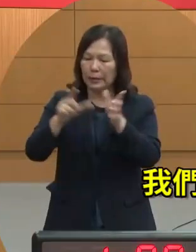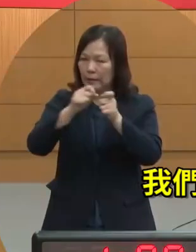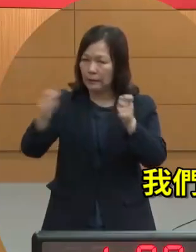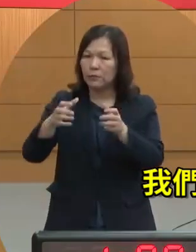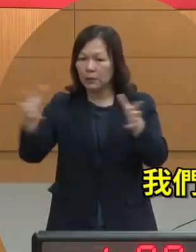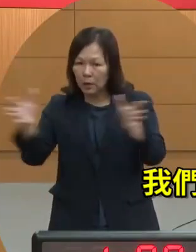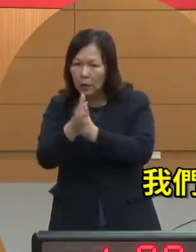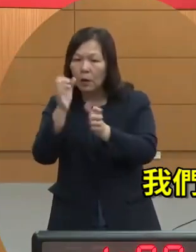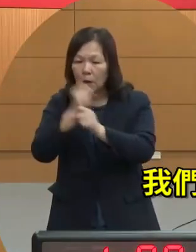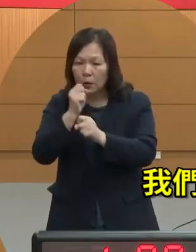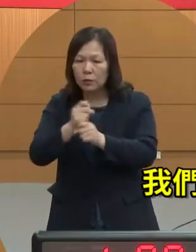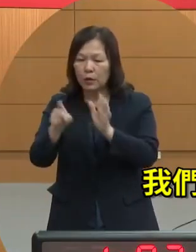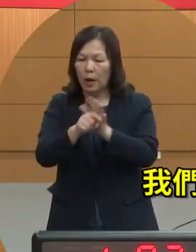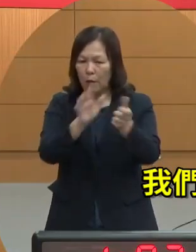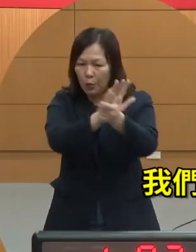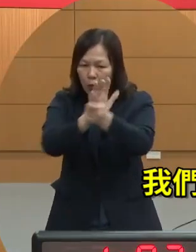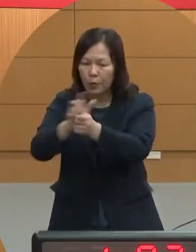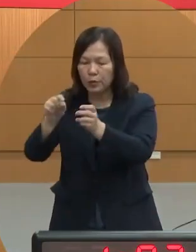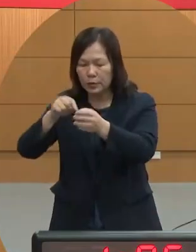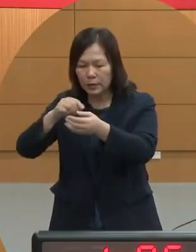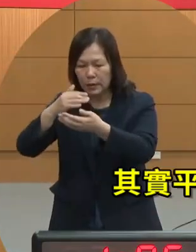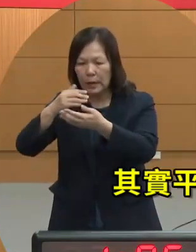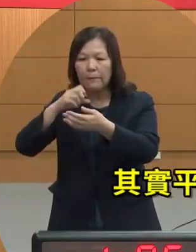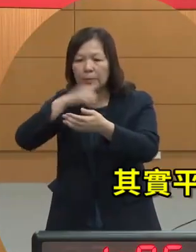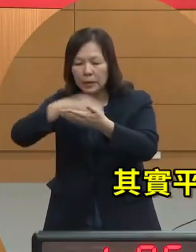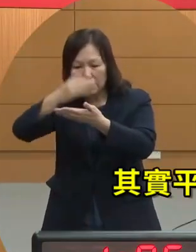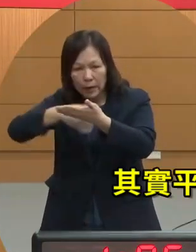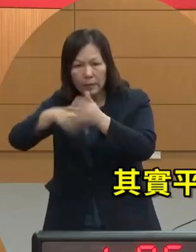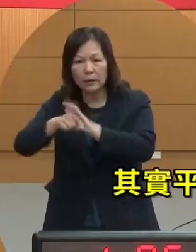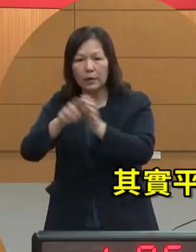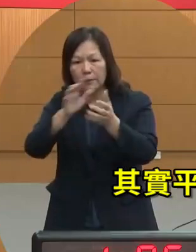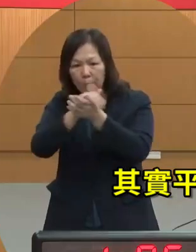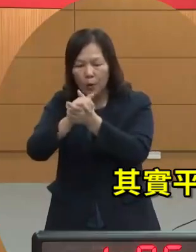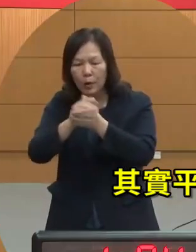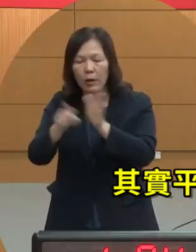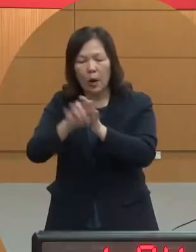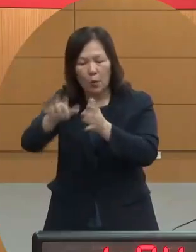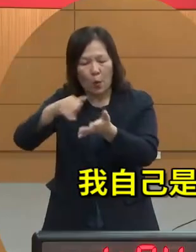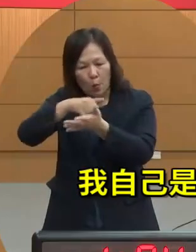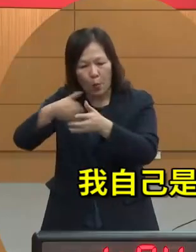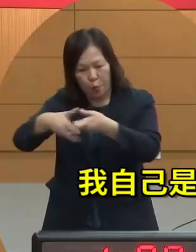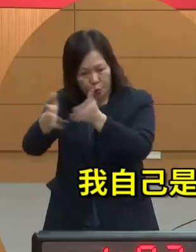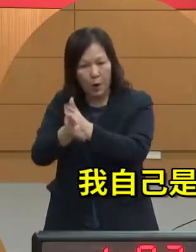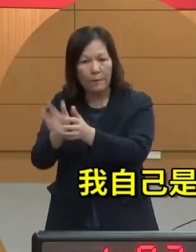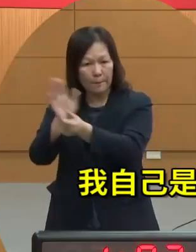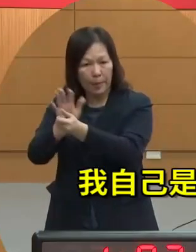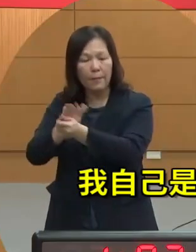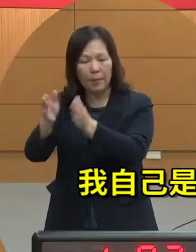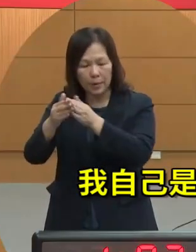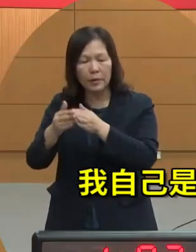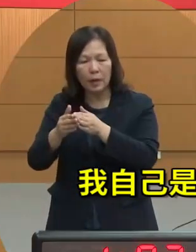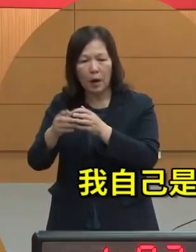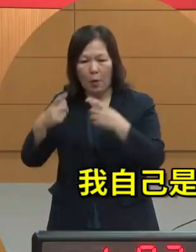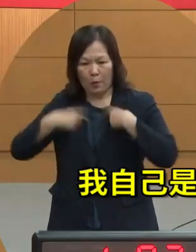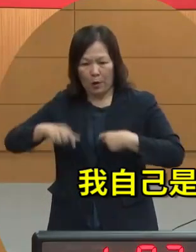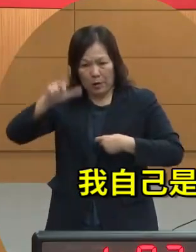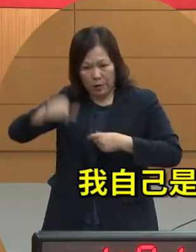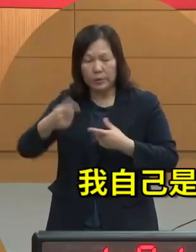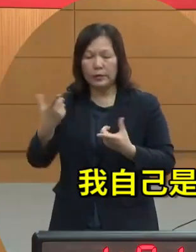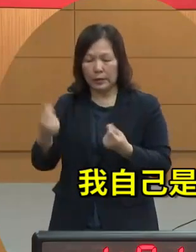我們要長期服務屏南的鄉親 其實平常屏南很多弱勢需要幫助 我自己是個律師 我在地方上遇到很多